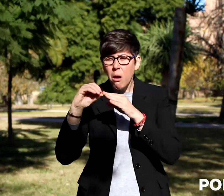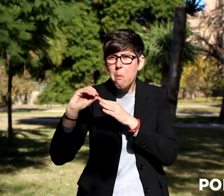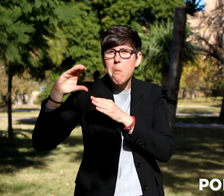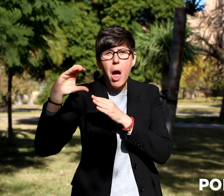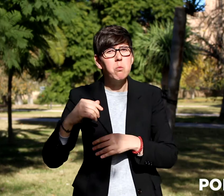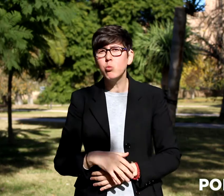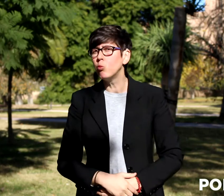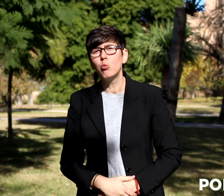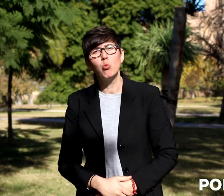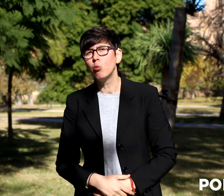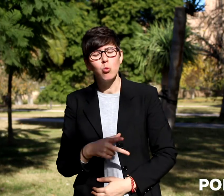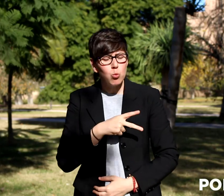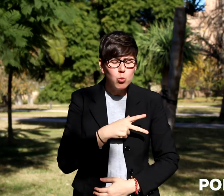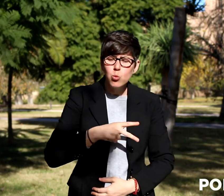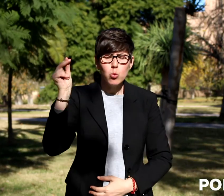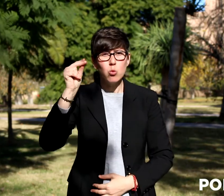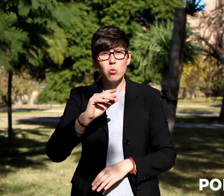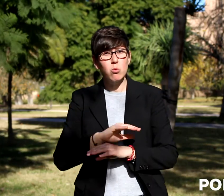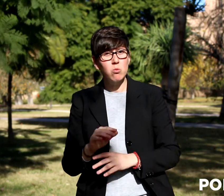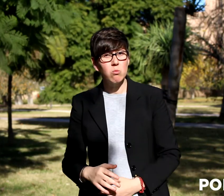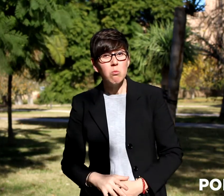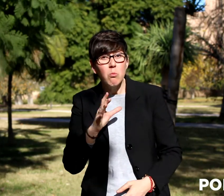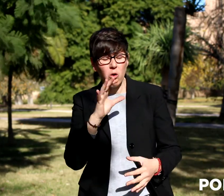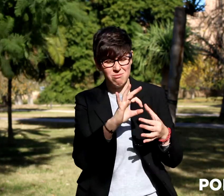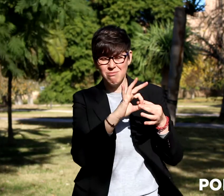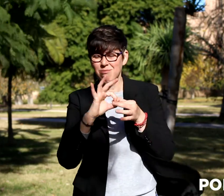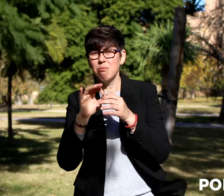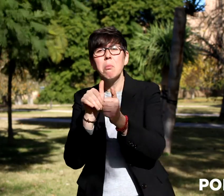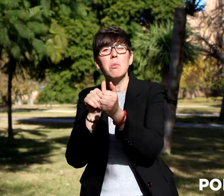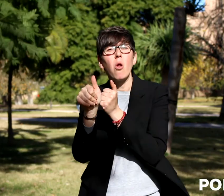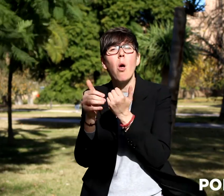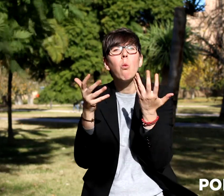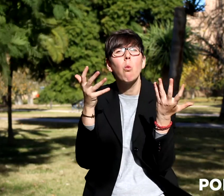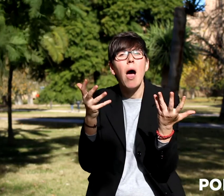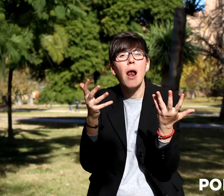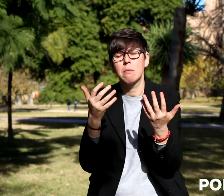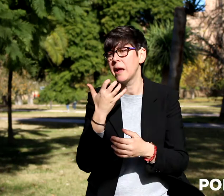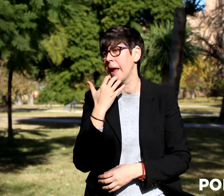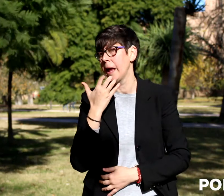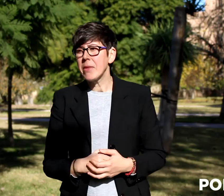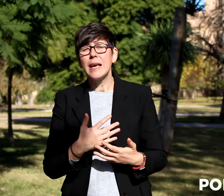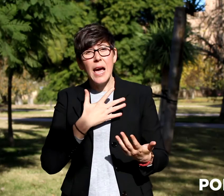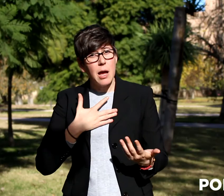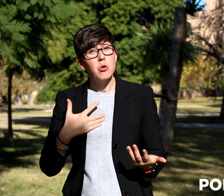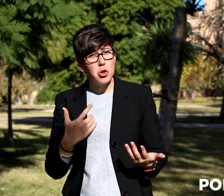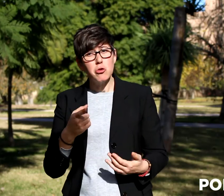Comunitat Valenciana, de forma irrenunciable, porque nuestra prioridad es el pueblo valenciano.